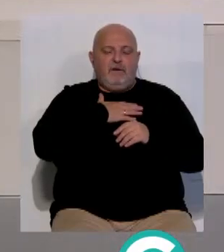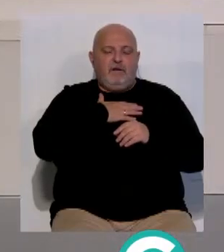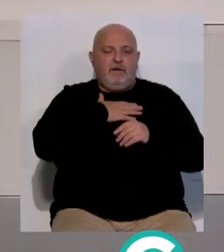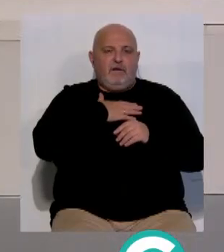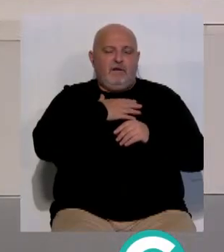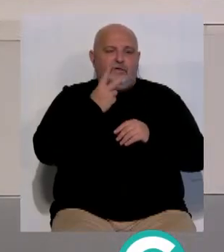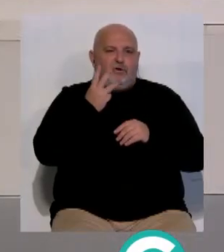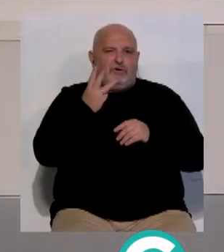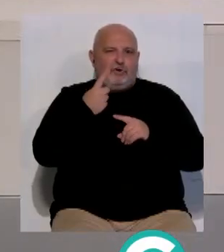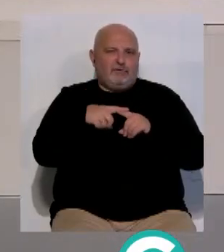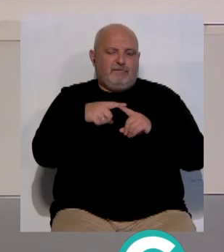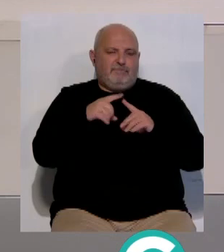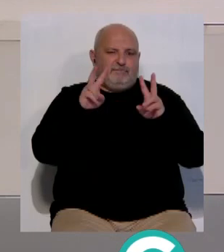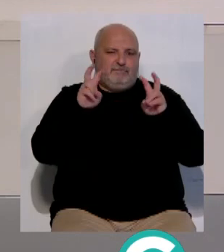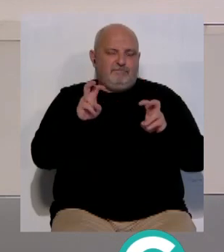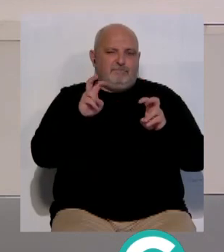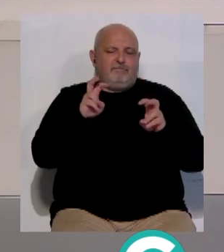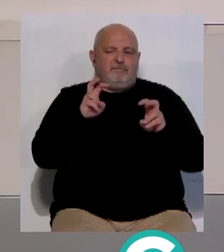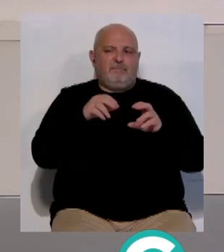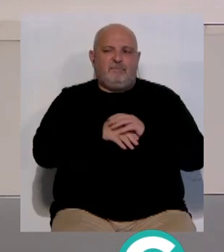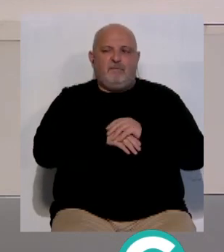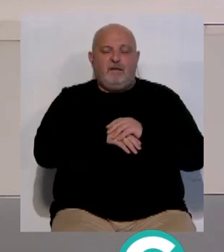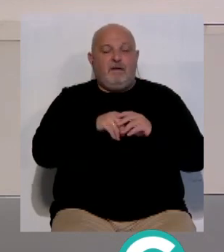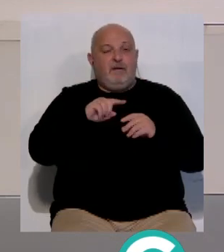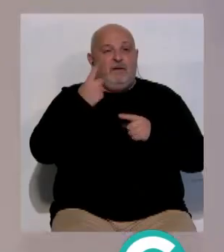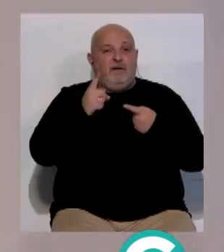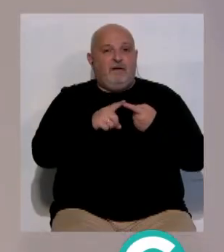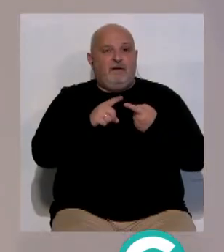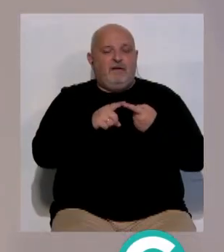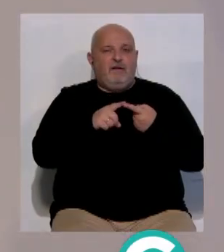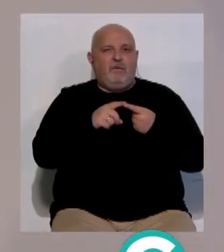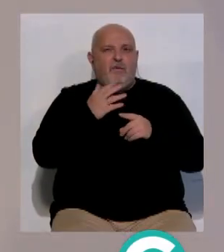dos o tres cositas que decir acerca del tema primero yo he visto la jugada repetida de de